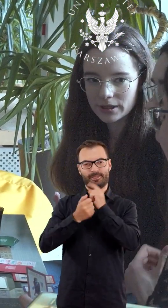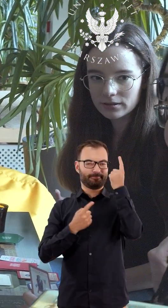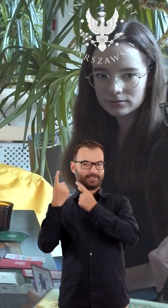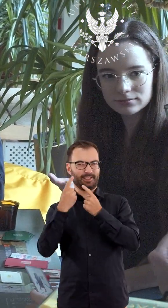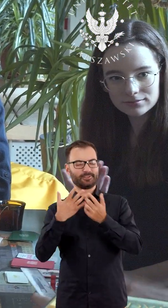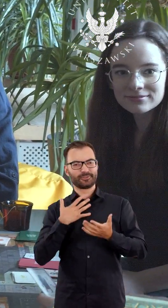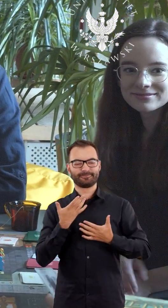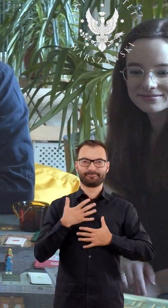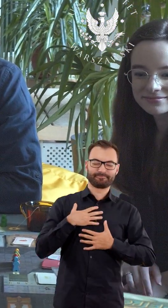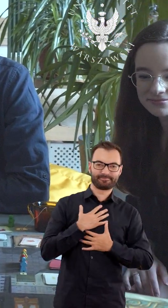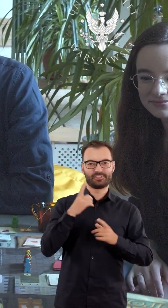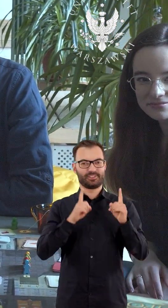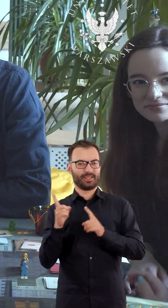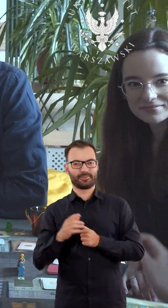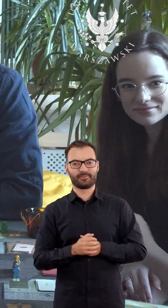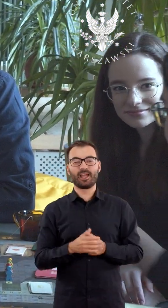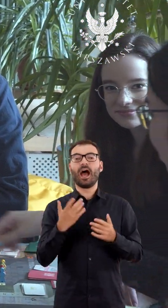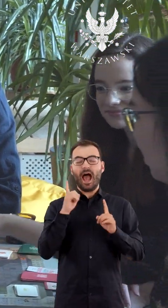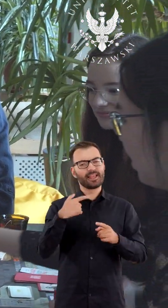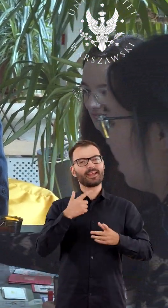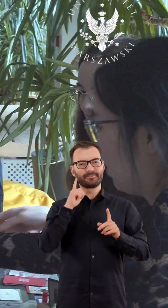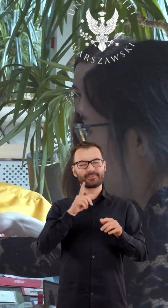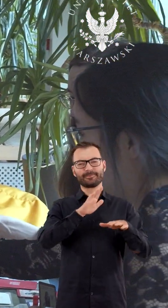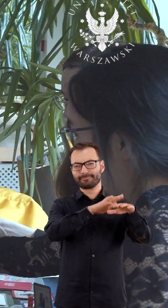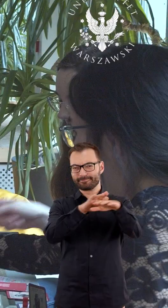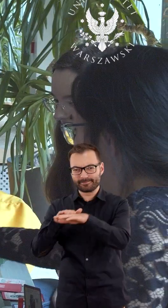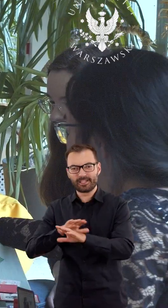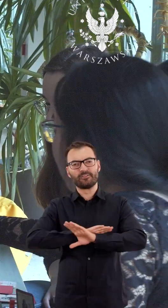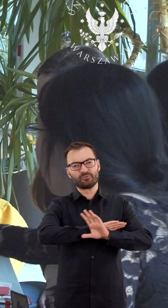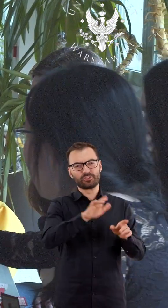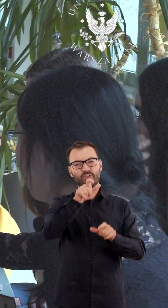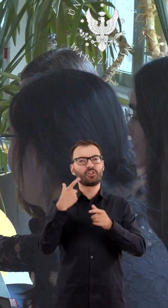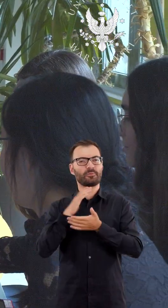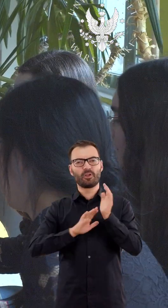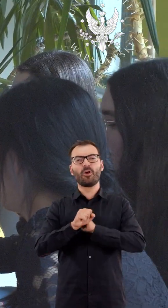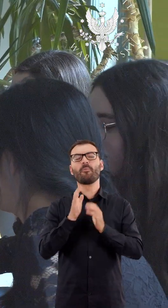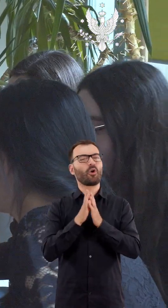Chciałabym jednak zachęcić osoby z niepełnosprawnościami do nieukrywania danej niepełnosprawności,